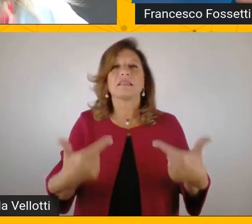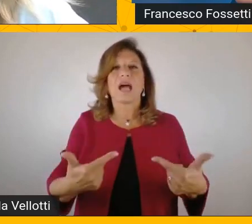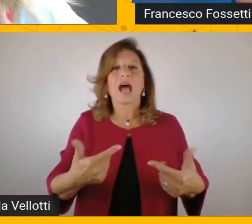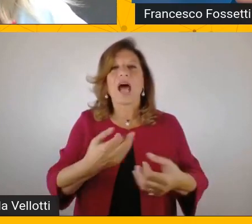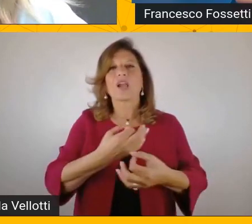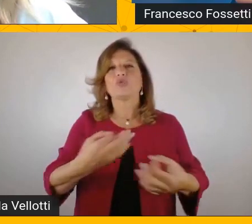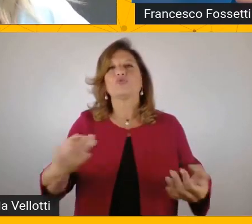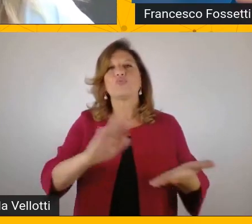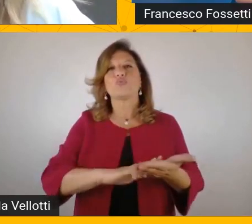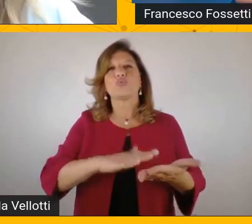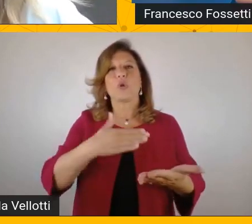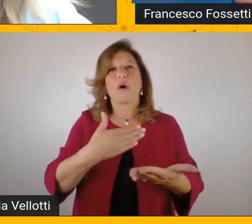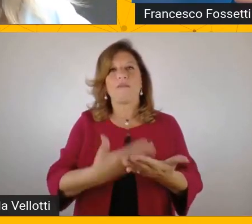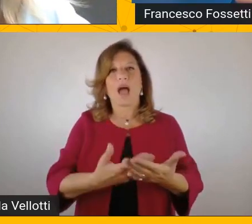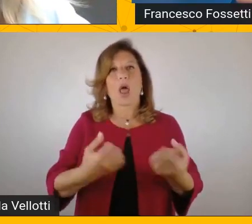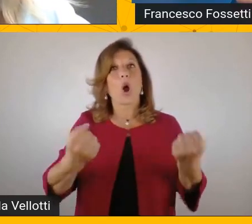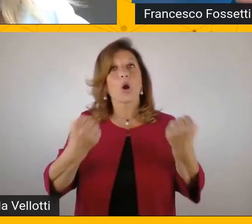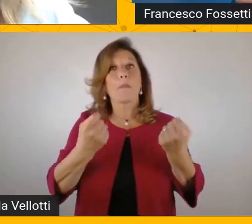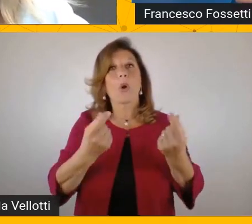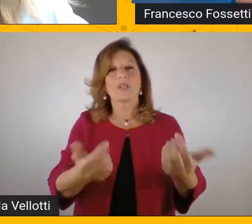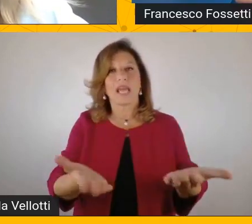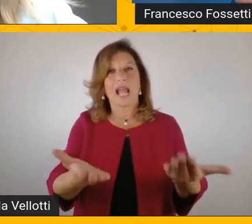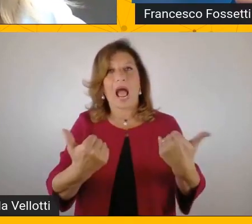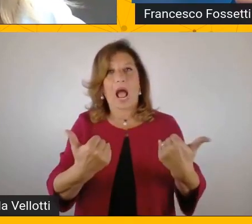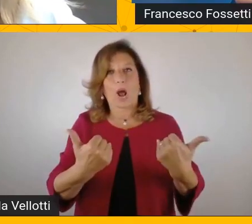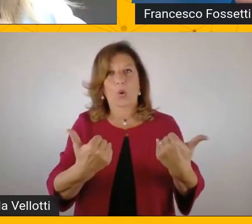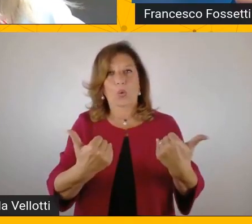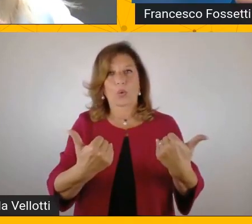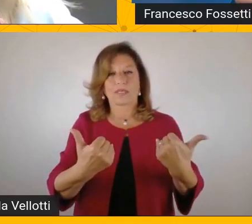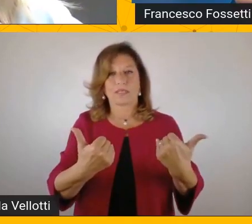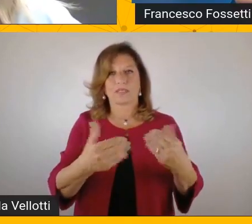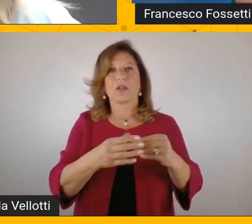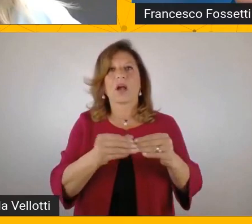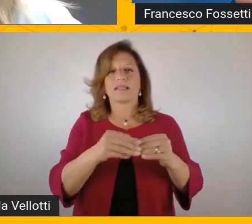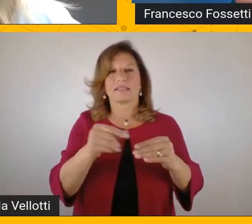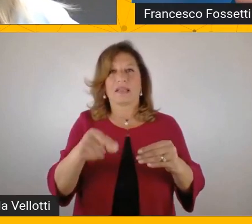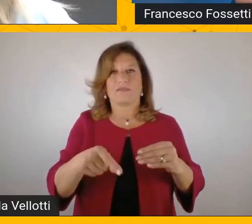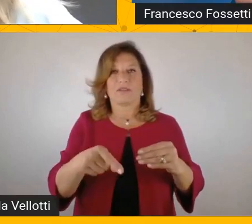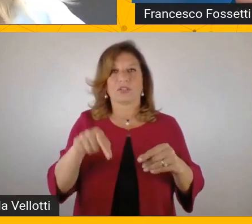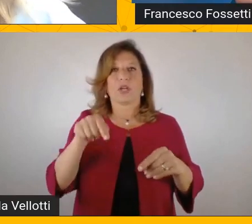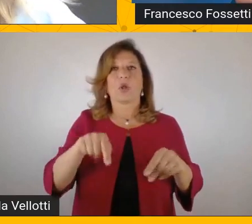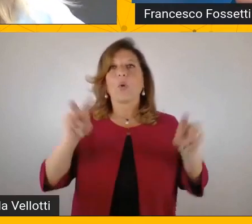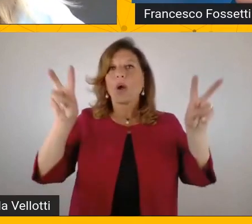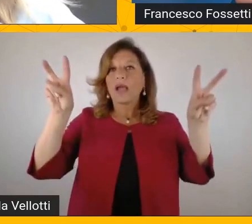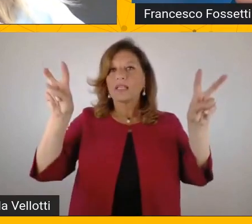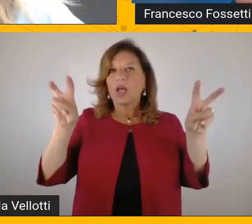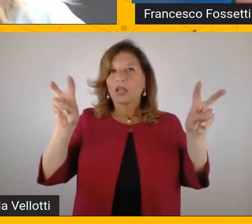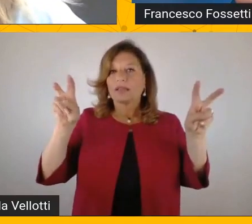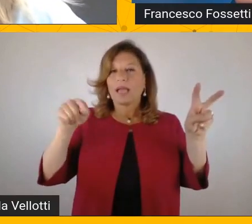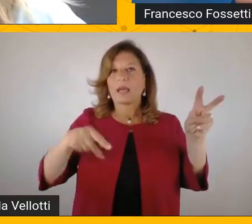e anche dare il giusto valore al potere di acquisto diciamo così che stai esercitando è un